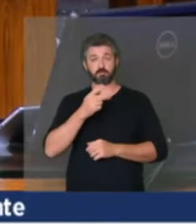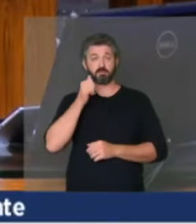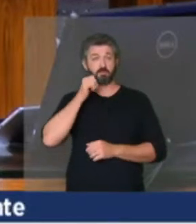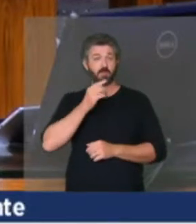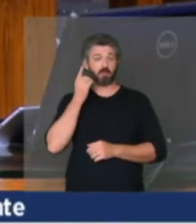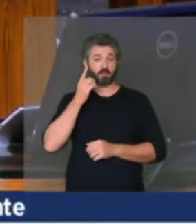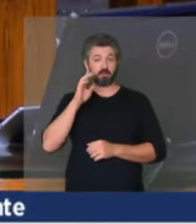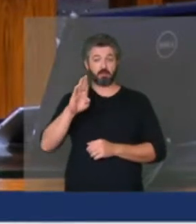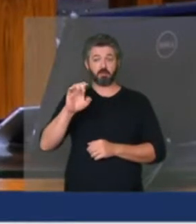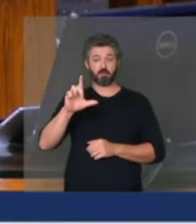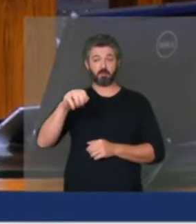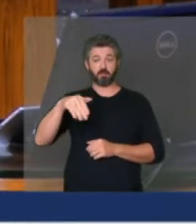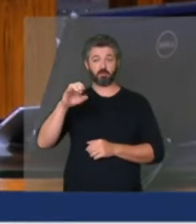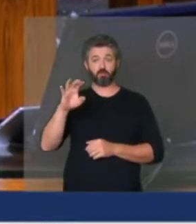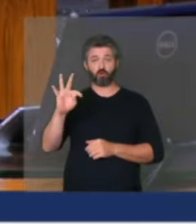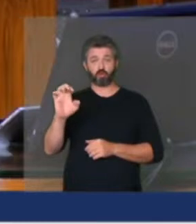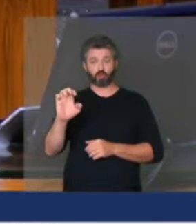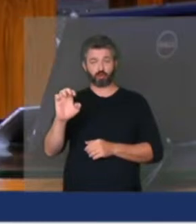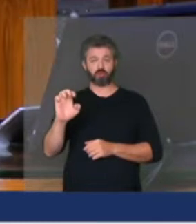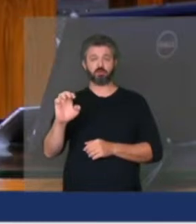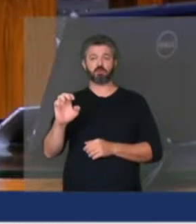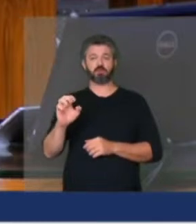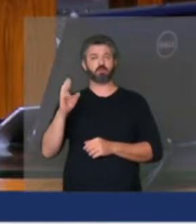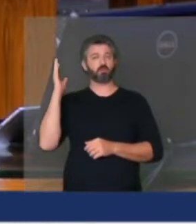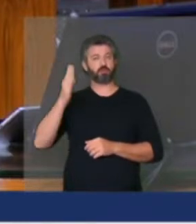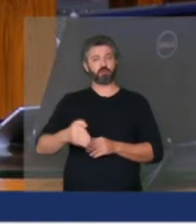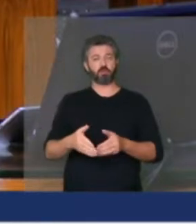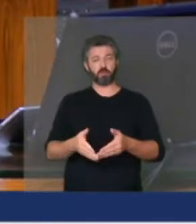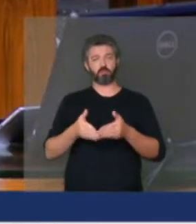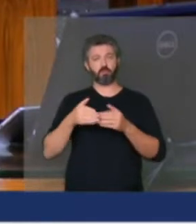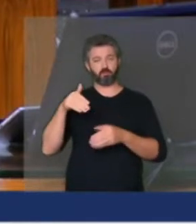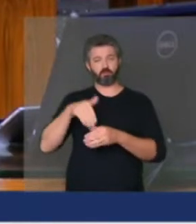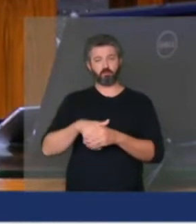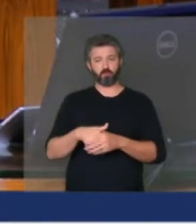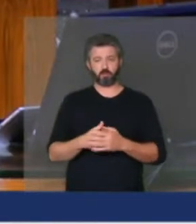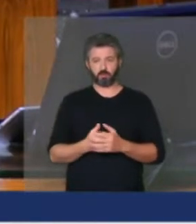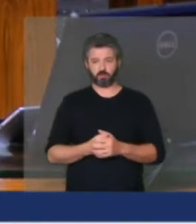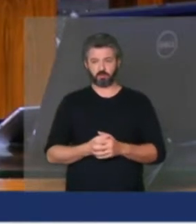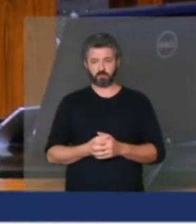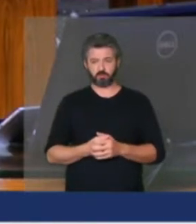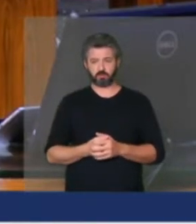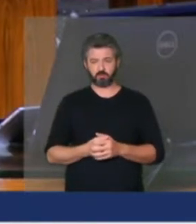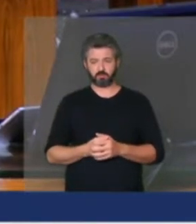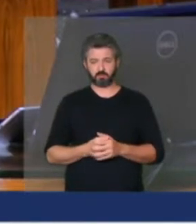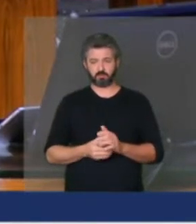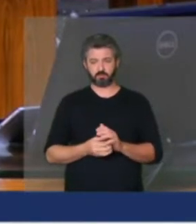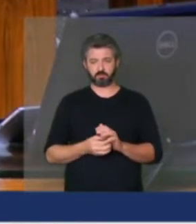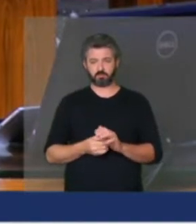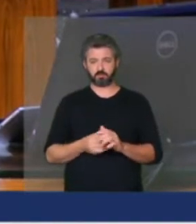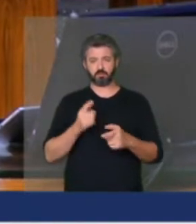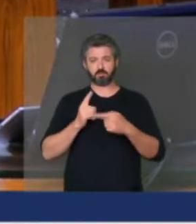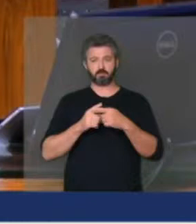DISPOSITIVA DO VOTO, CONSIDERANDO QUE O VOTO FOI DISPONIBILIZADO NO SISTEMA QUE NÓS JÁ ESTAMOS AQUI HÁ UM BOM TEMPO E QUE AINDA TEMOS 7